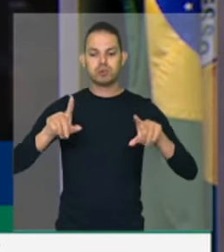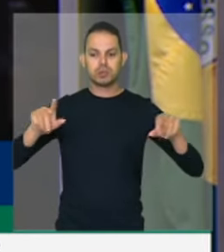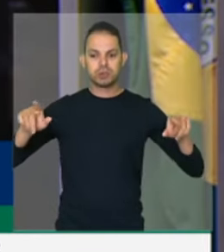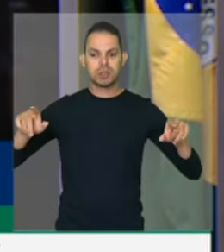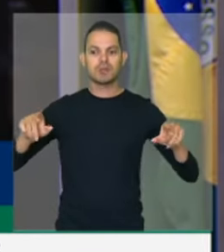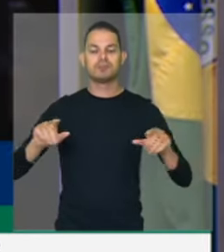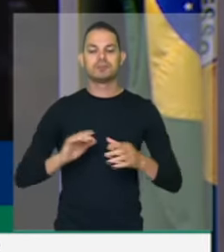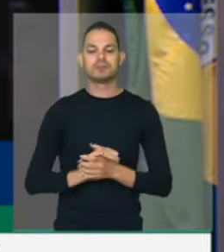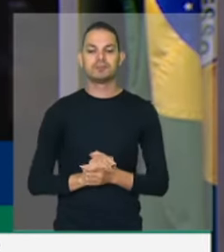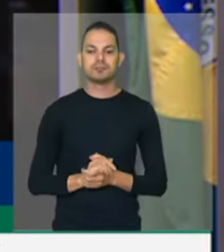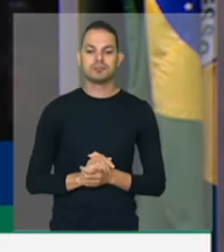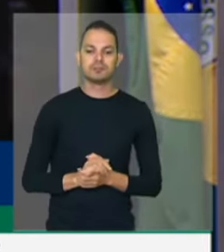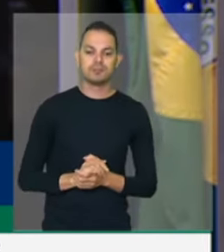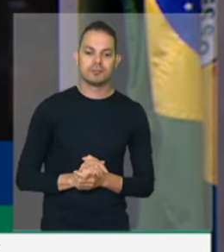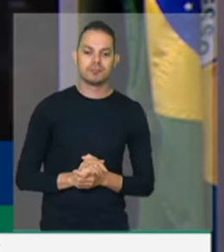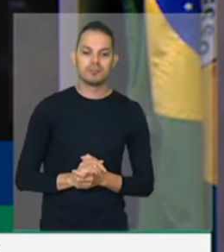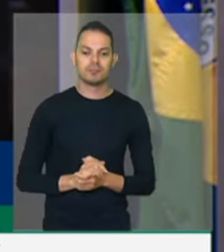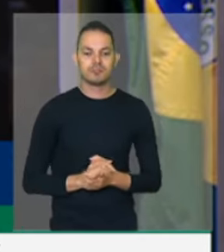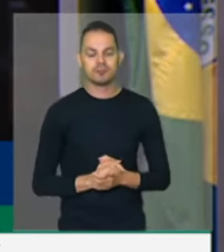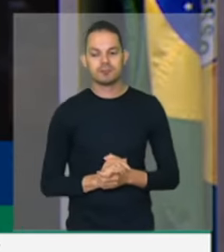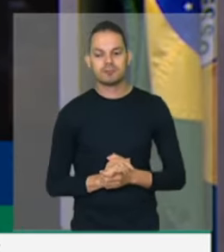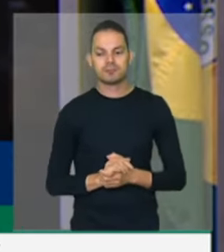SEGURIDADE SOCIAL E FAMÍLIA, VOTAMOS PELA REJEIÇÃO DAS